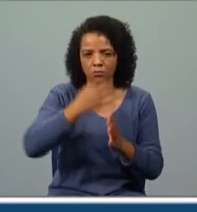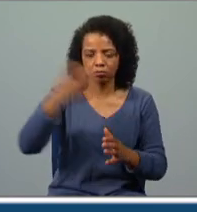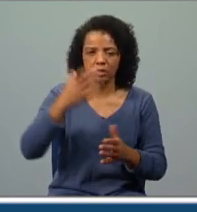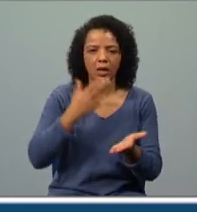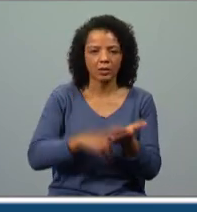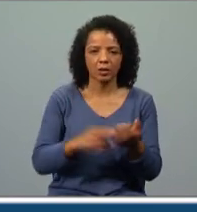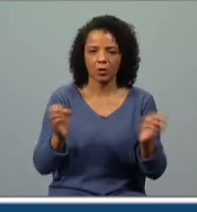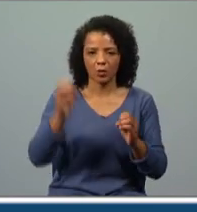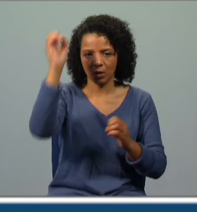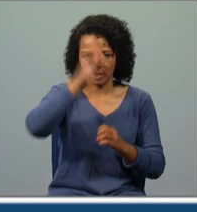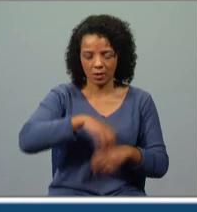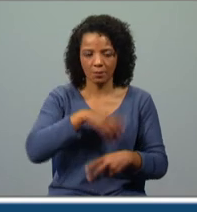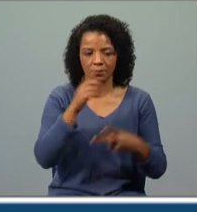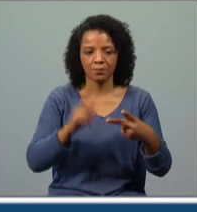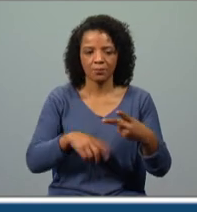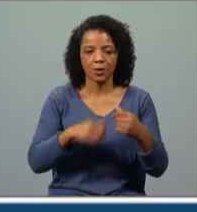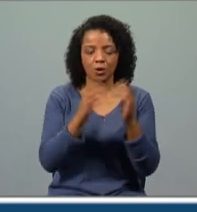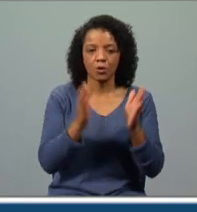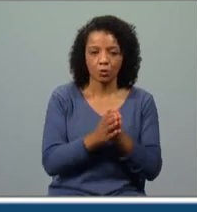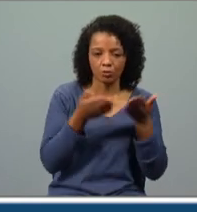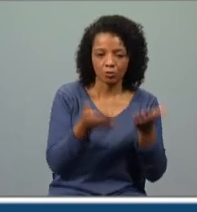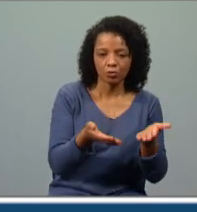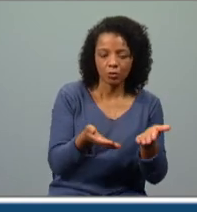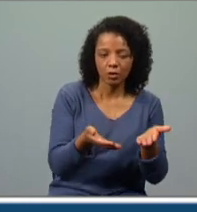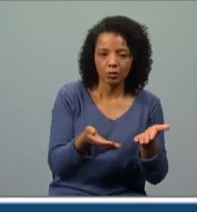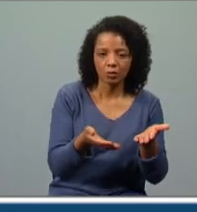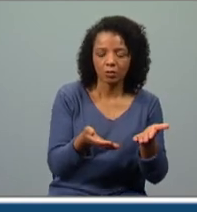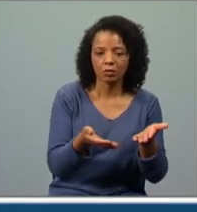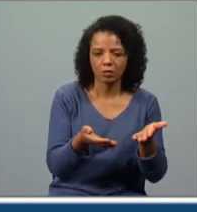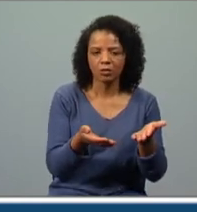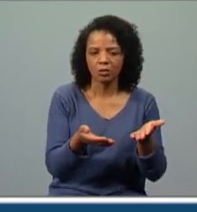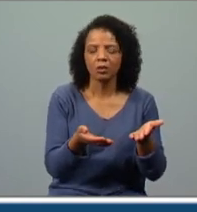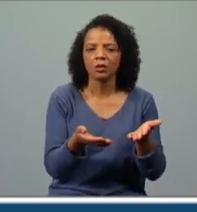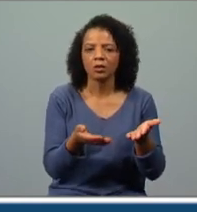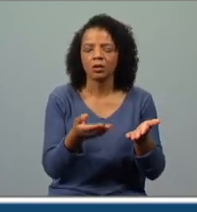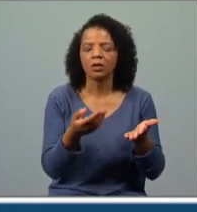razão muito bem onde todos ajudam custa muito ao custa pouco 在每個人都有幫助的地方有很好的理由花費很少的成本